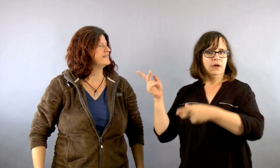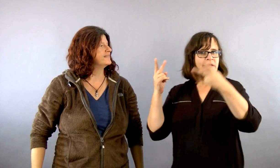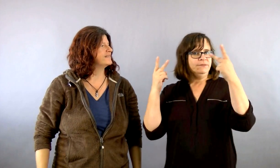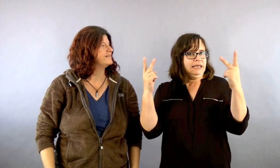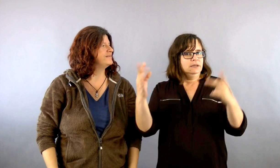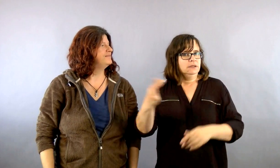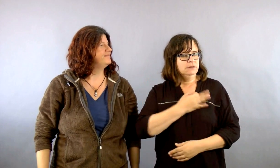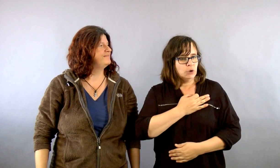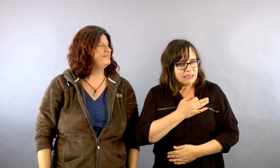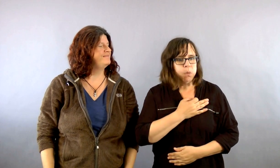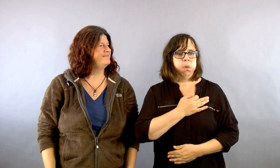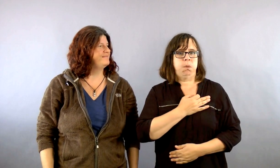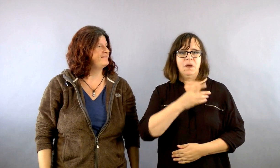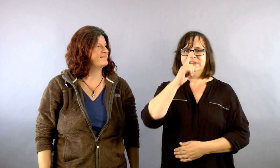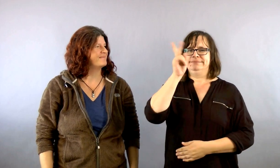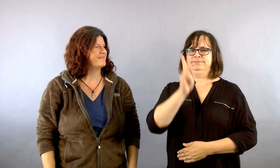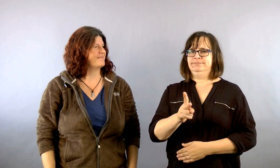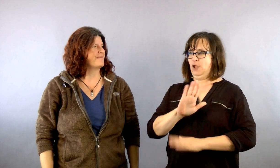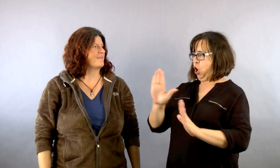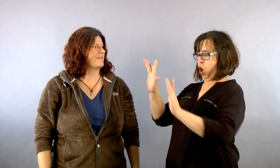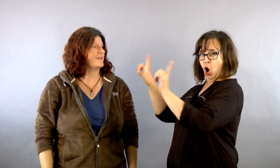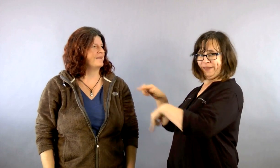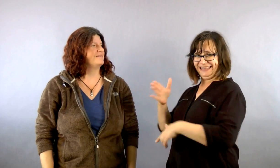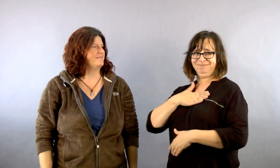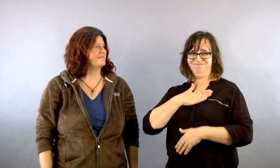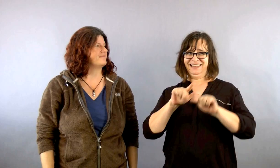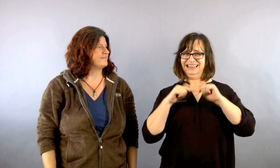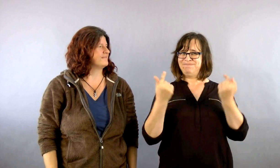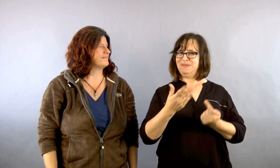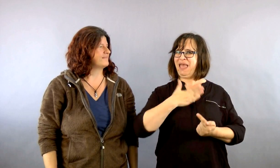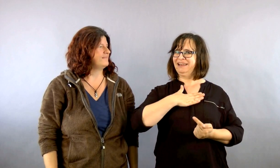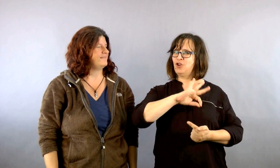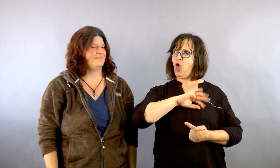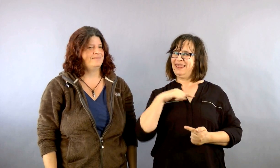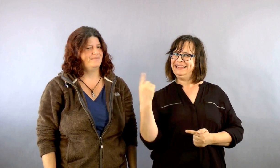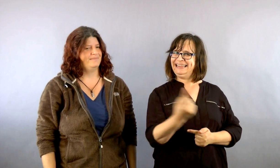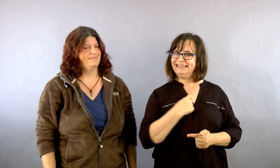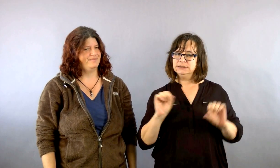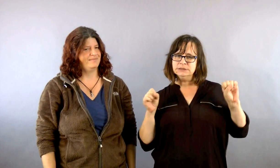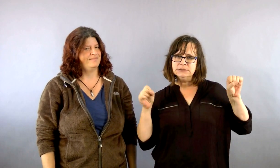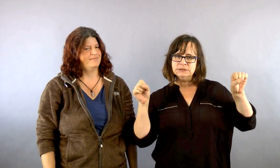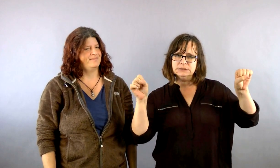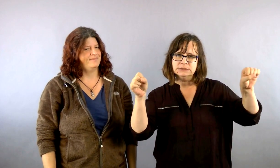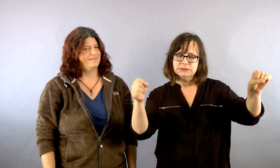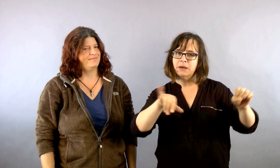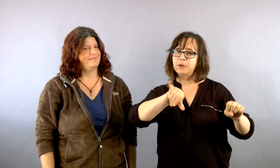Xenia ist sehr wichtig für uns! Meine Kollegen und ich wir haben alle schon sehr viel zu tun.